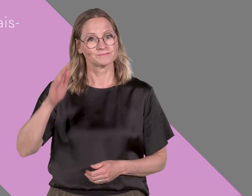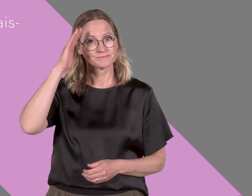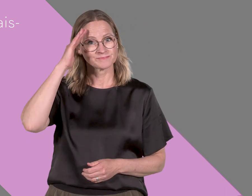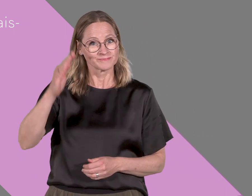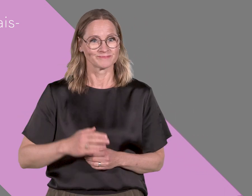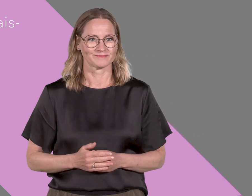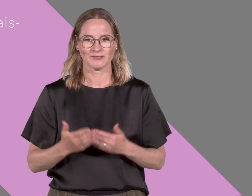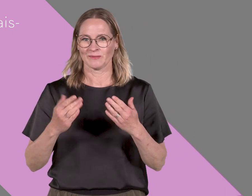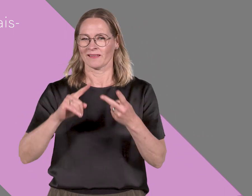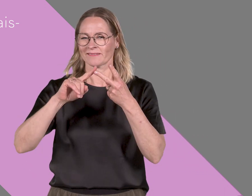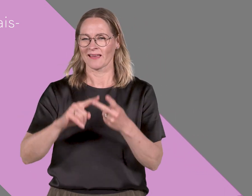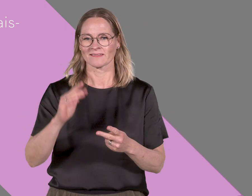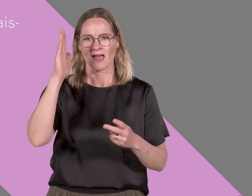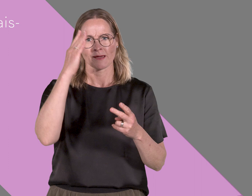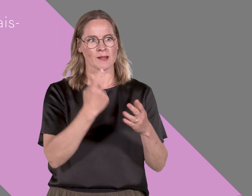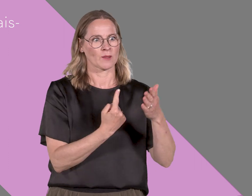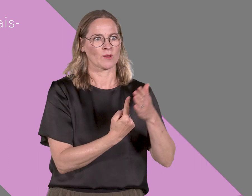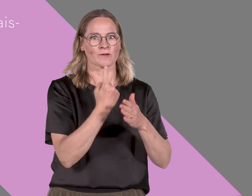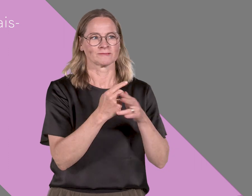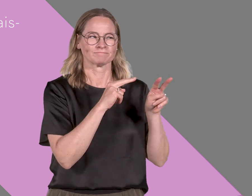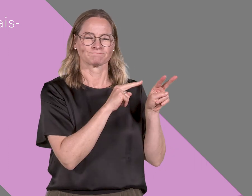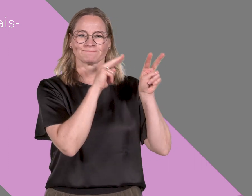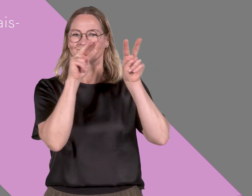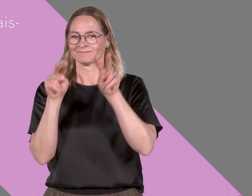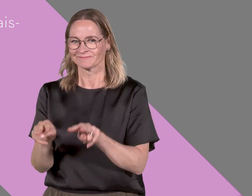Hei! On taas ajankohtaiskatsauksemme aika.